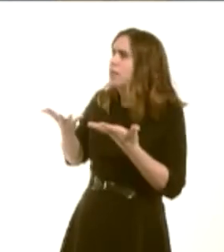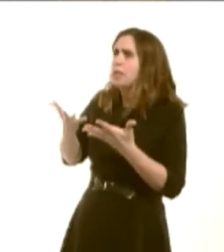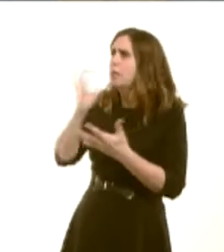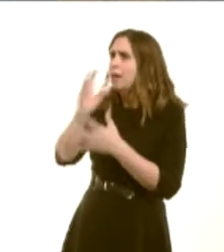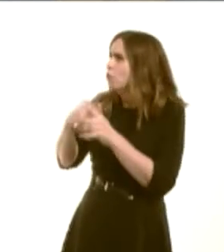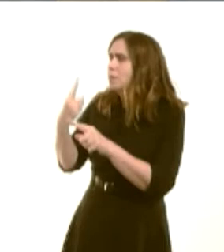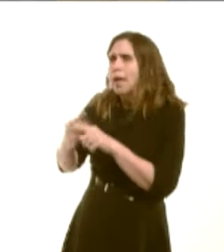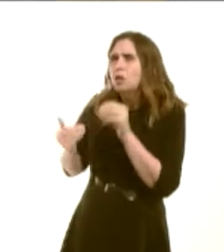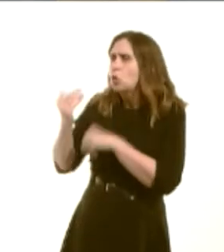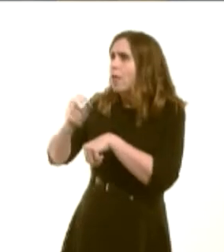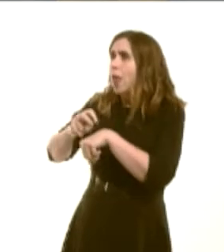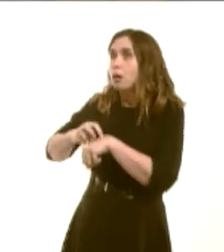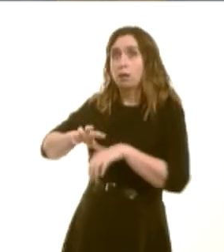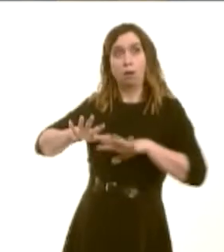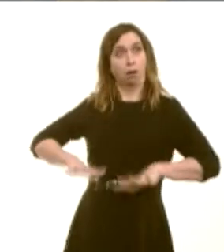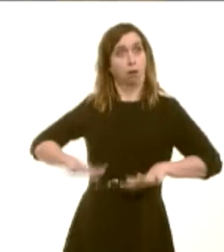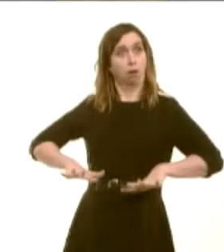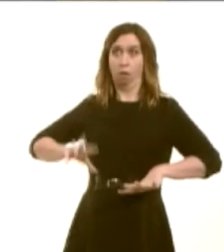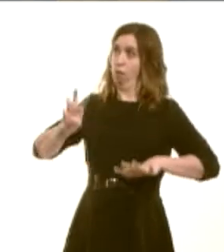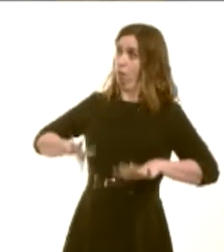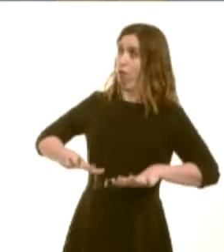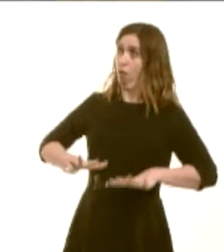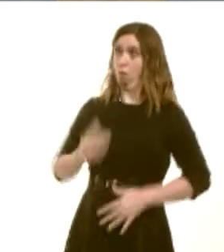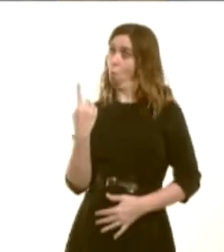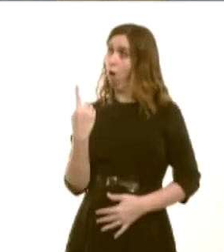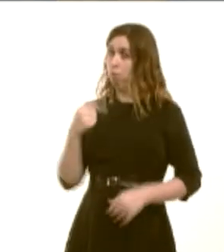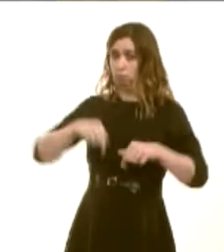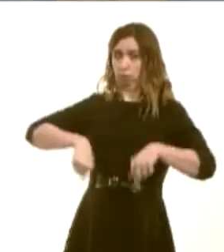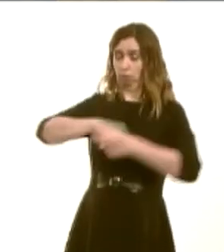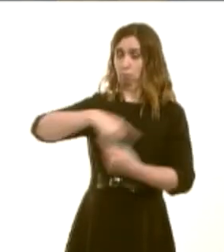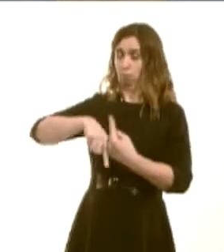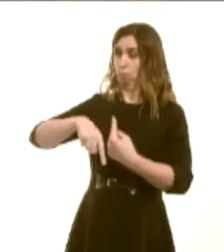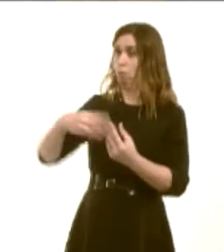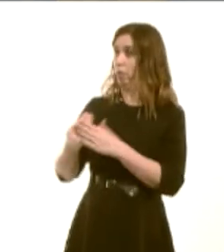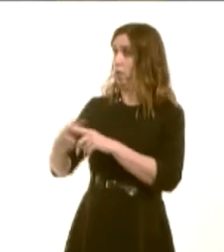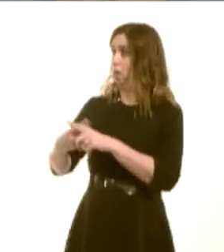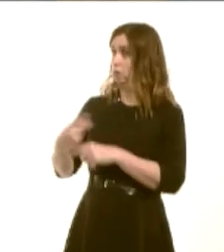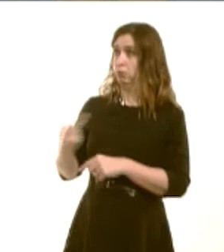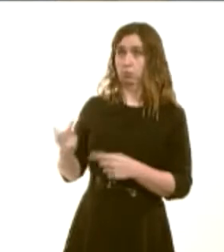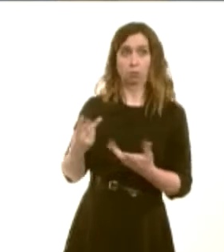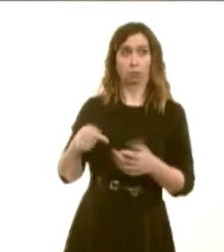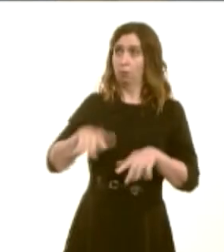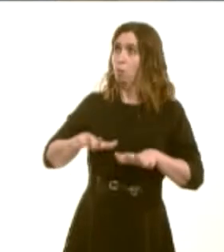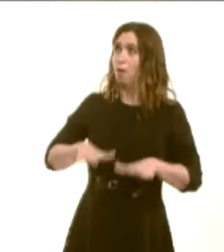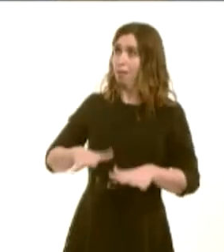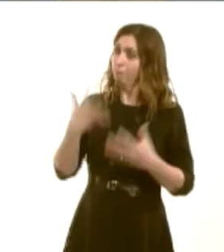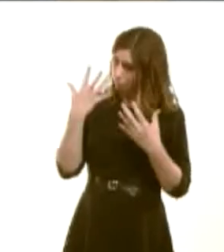ywír unig wlad ddatganoledig yn y Deyrnas Unedig syín cael ei heffeithio gan y dreth